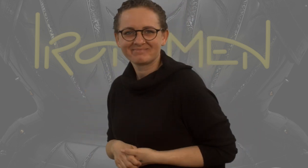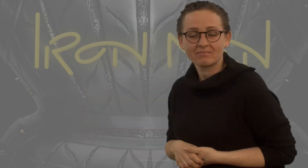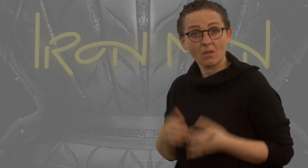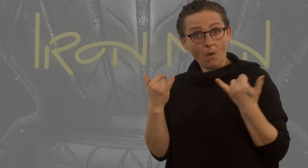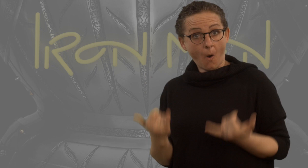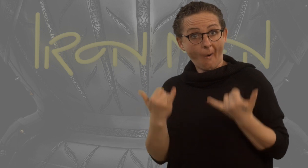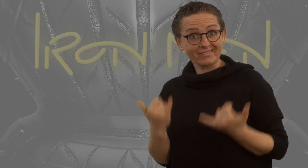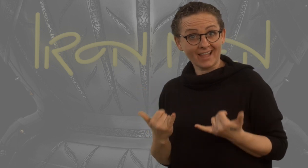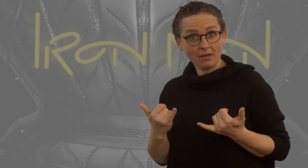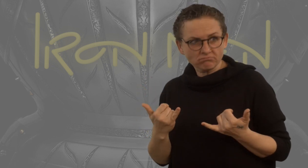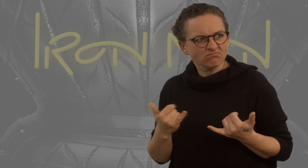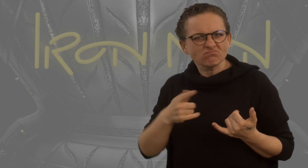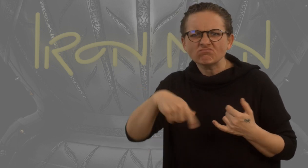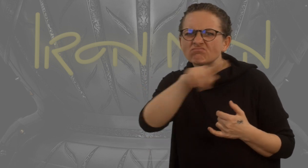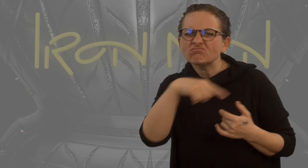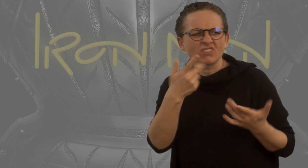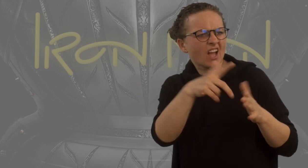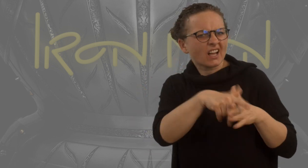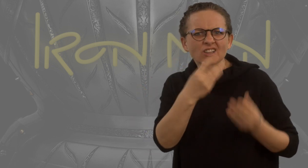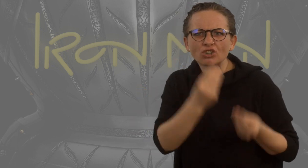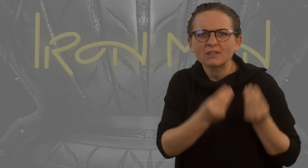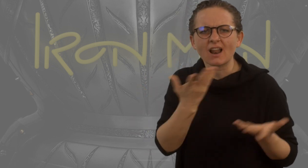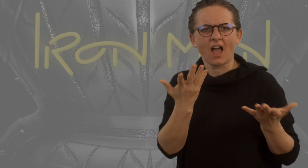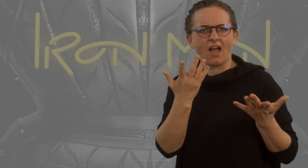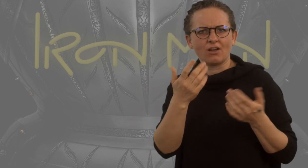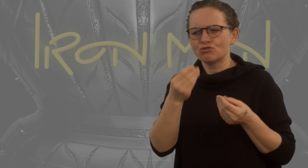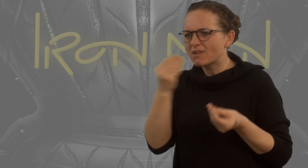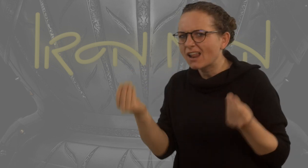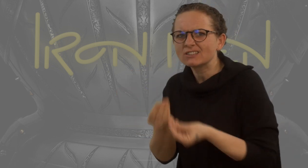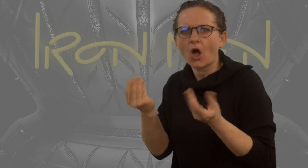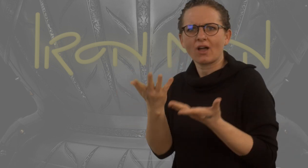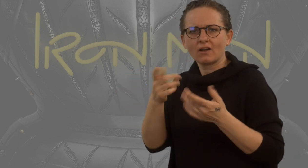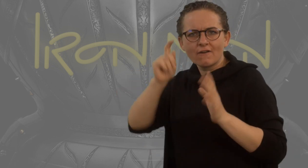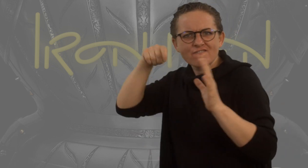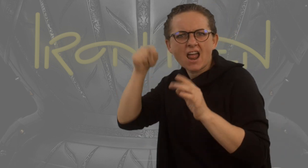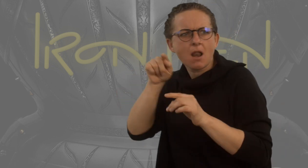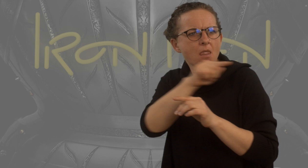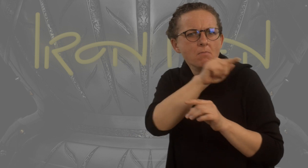Heute ist durch Ritterspiele, Spielzeug und Filme